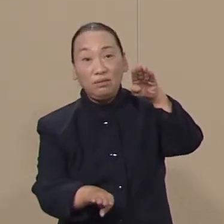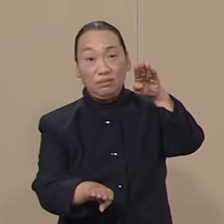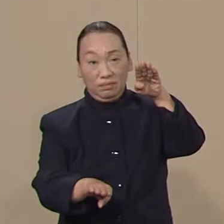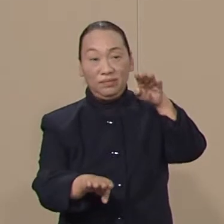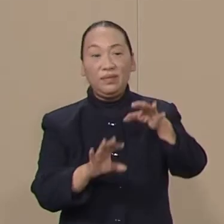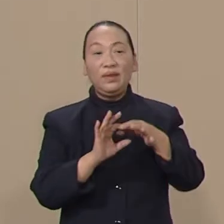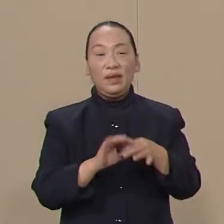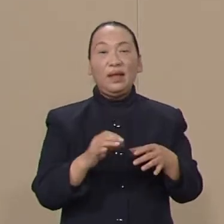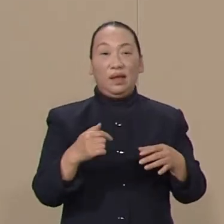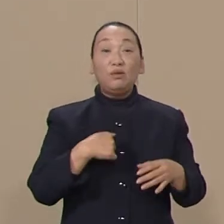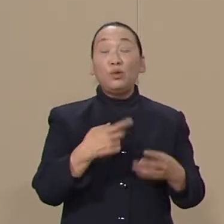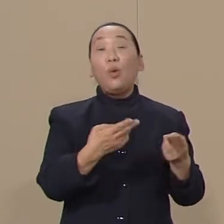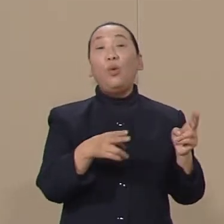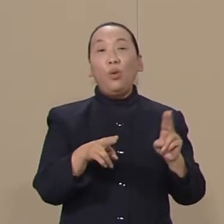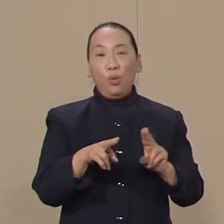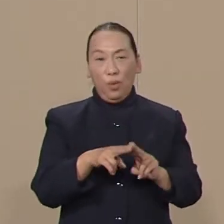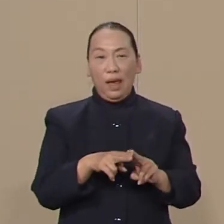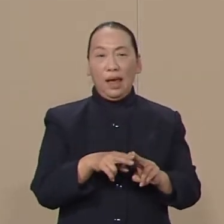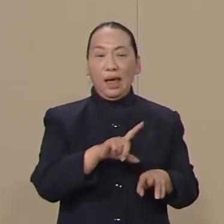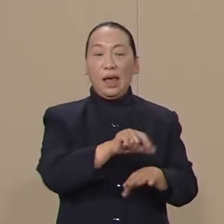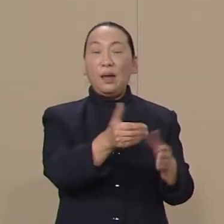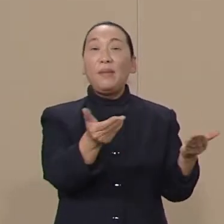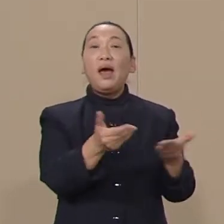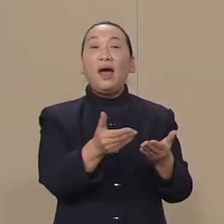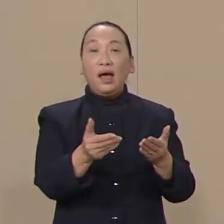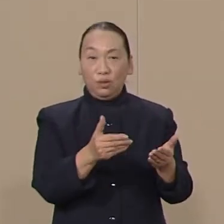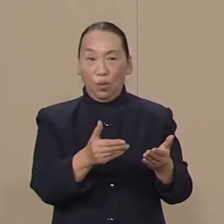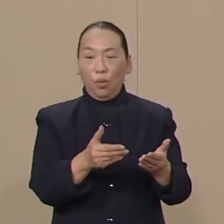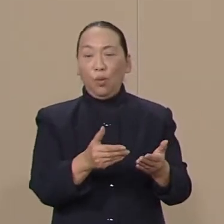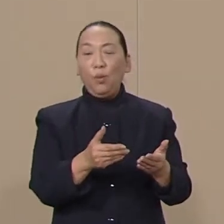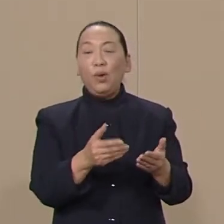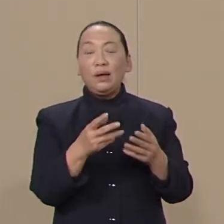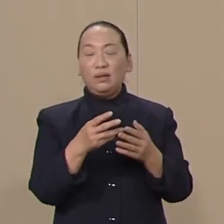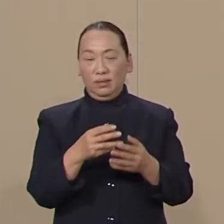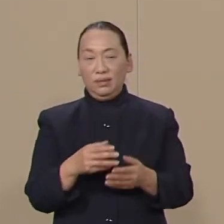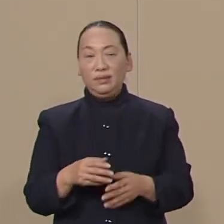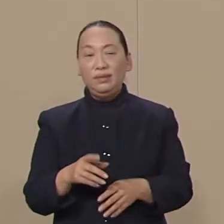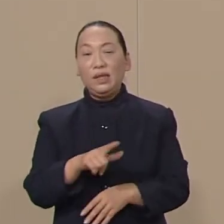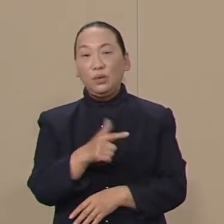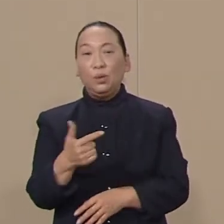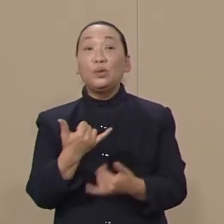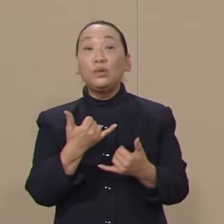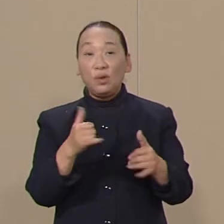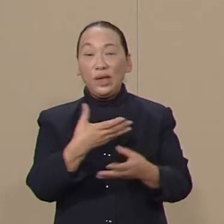パート・派遣・契約社員の皆さん たちを正社員にしていく 均等待遇の実現